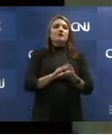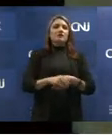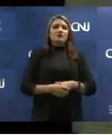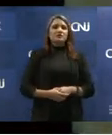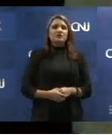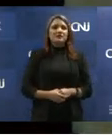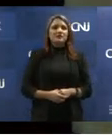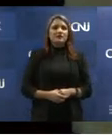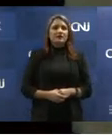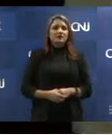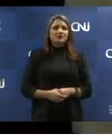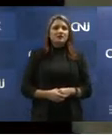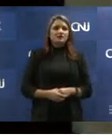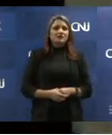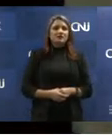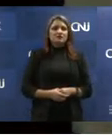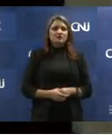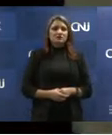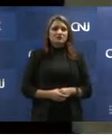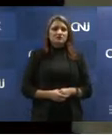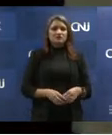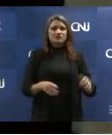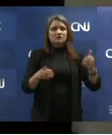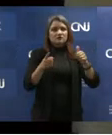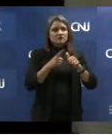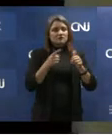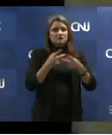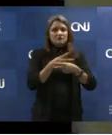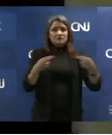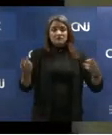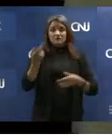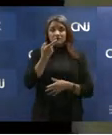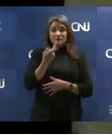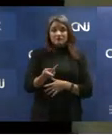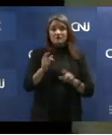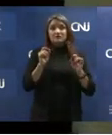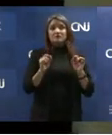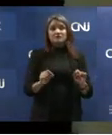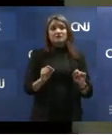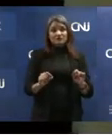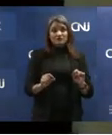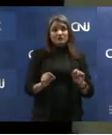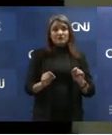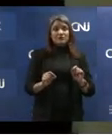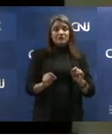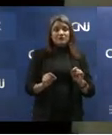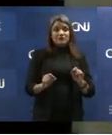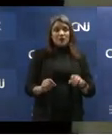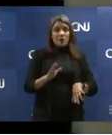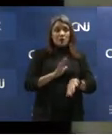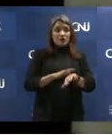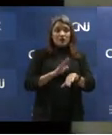Excelência, o primeiro ponto que nós gostaríamos de ressaltar é sobre a decadência da pretensão punitiva disciplinar